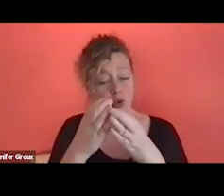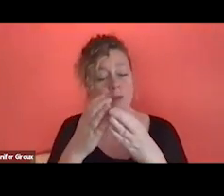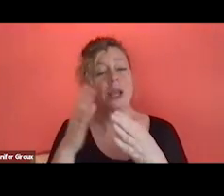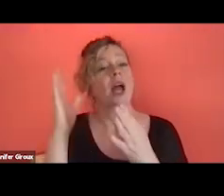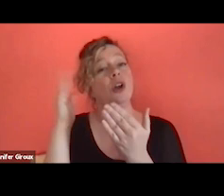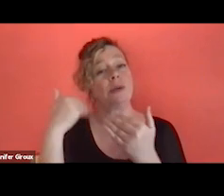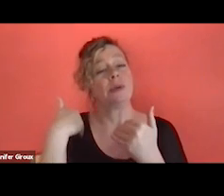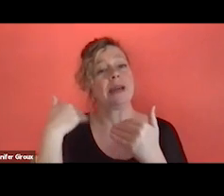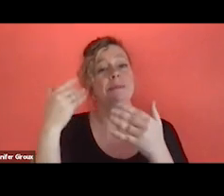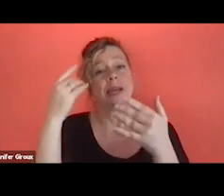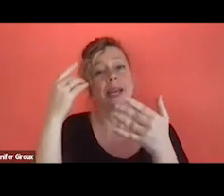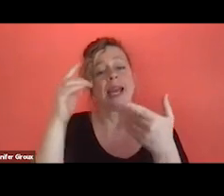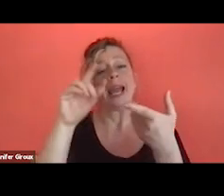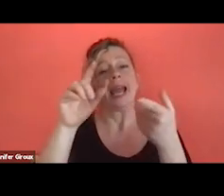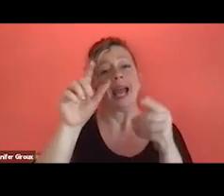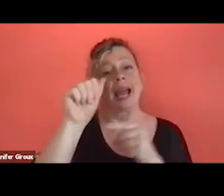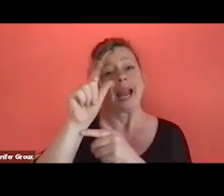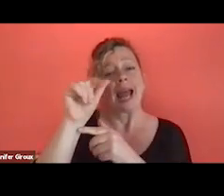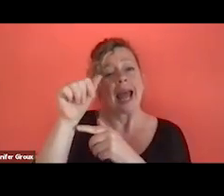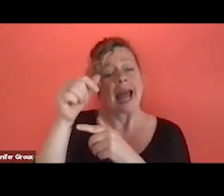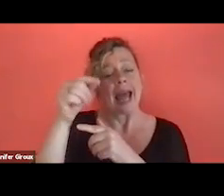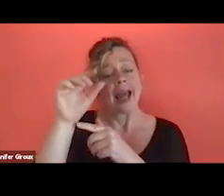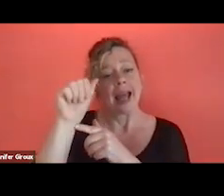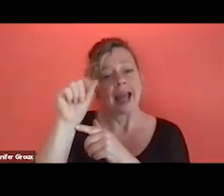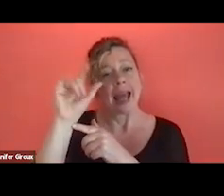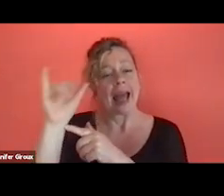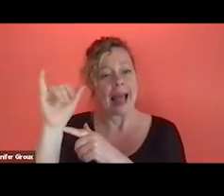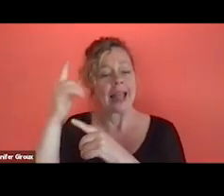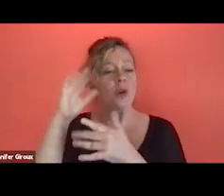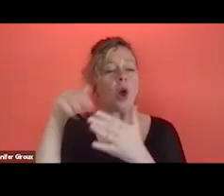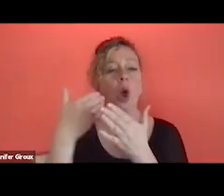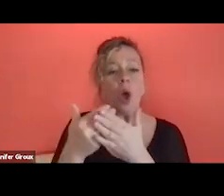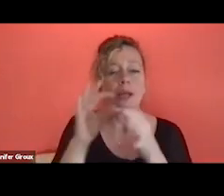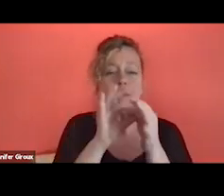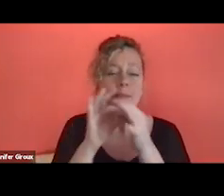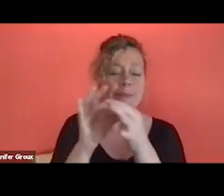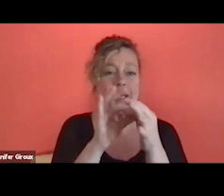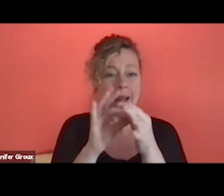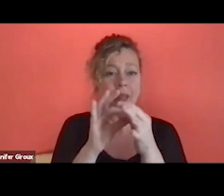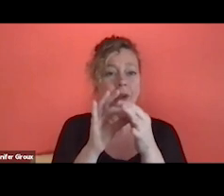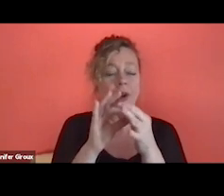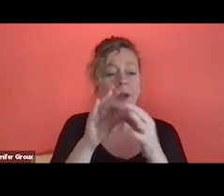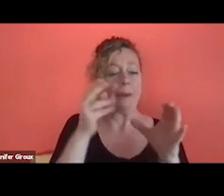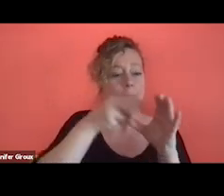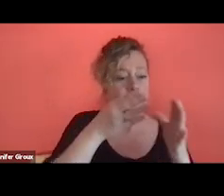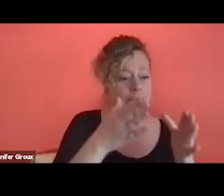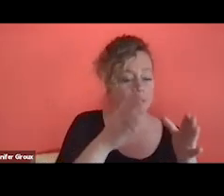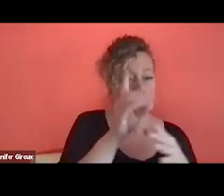para las personas negras, indígenas y de color, las personas con trastornos de salud conductual y otros participantes a los que servimos.